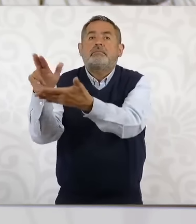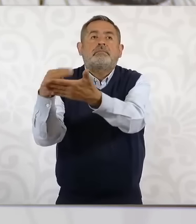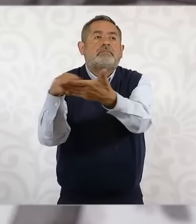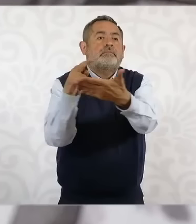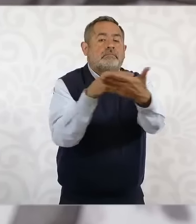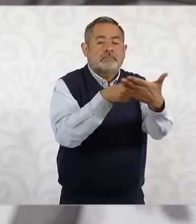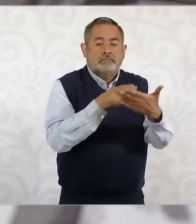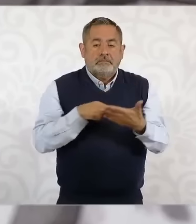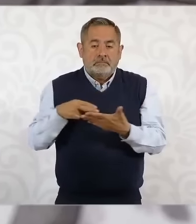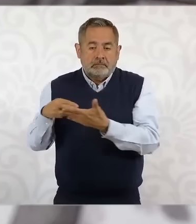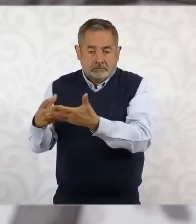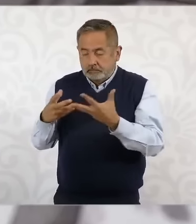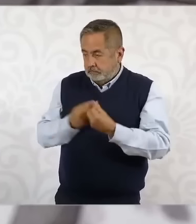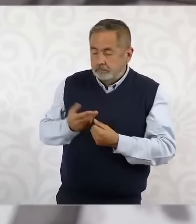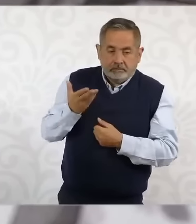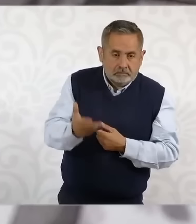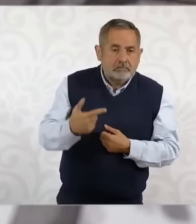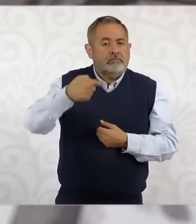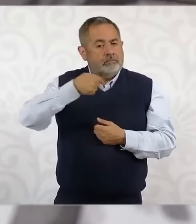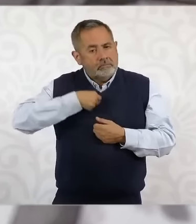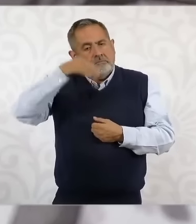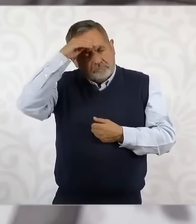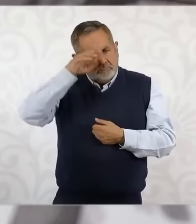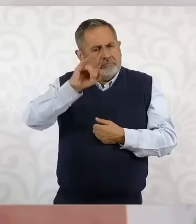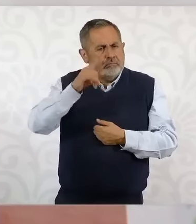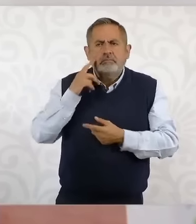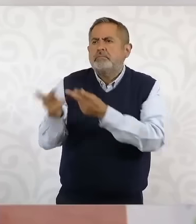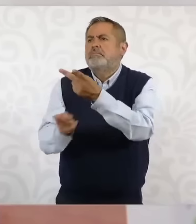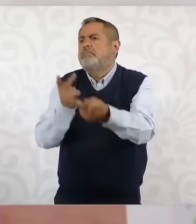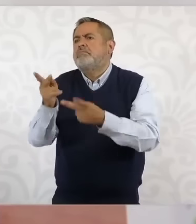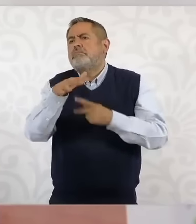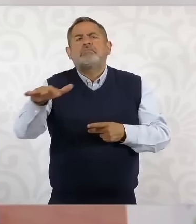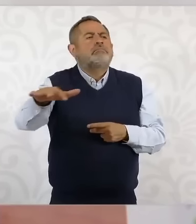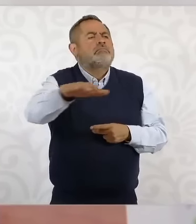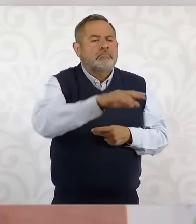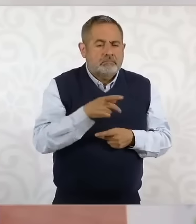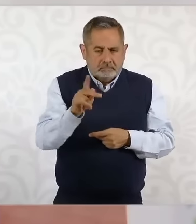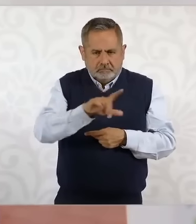Eh, yo me comprometí a hacer revocación de mandato, pero bueno, ya después podemos hablar